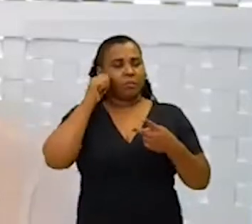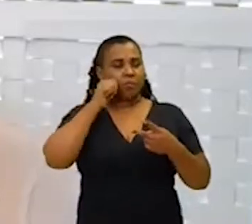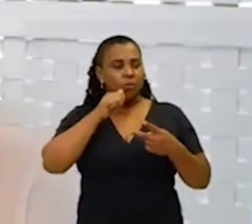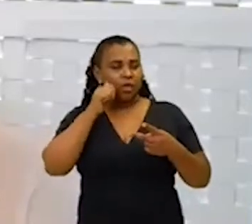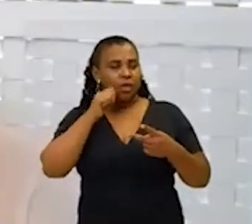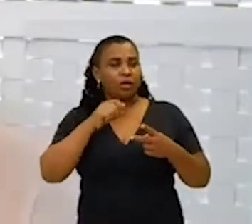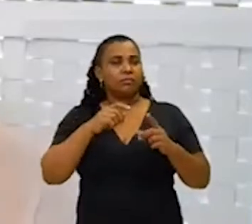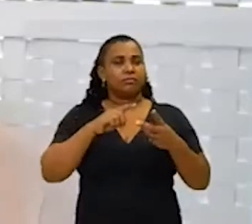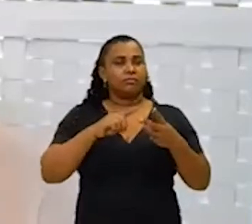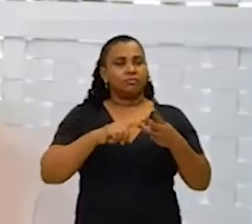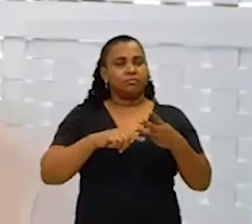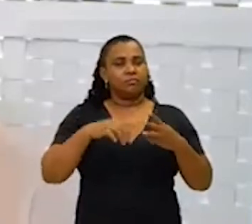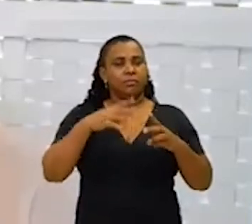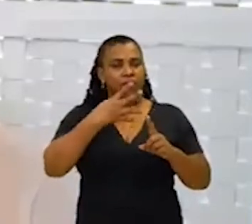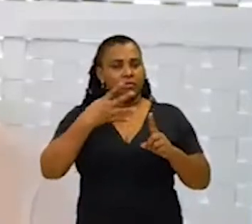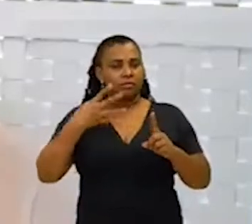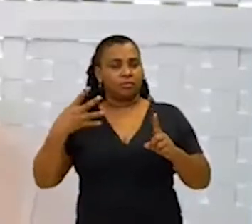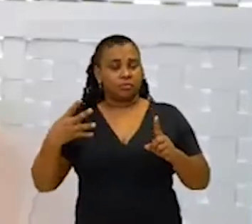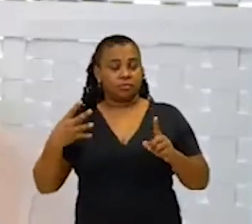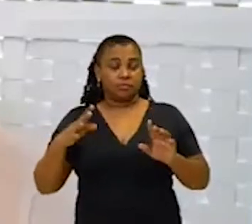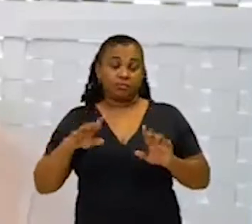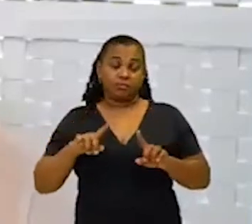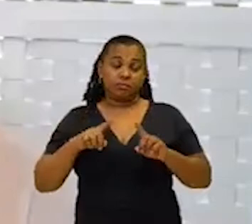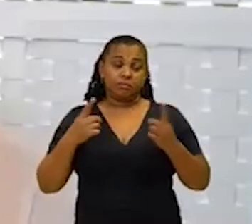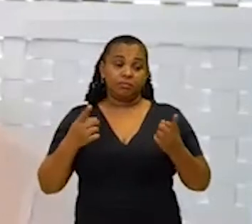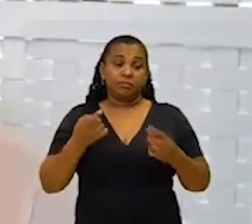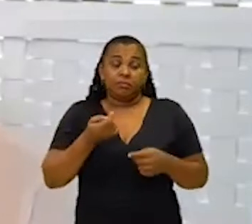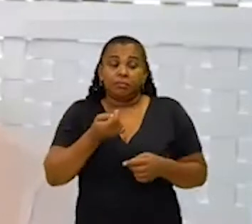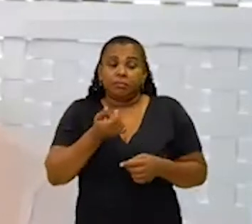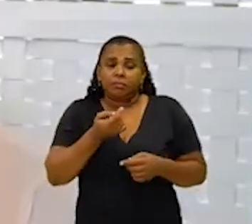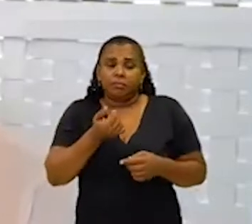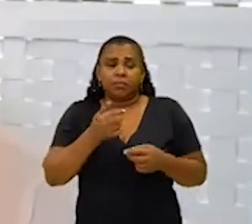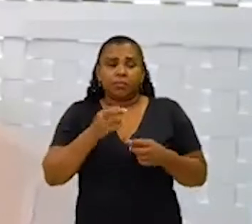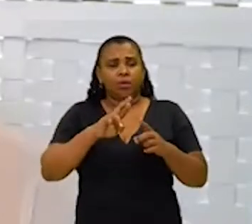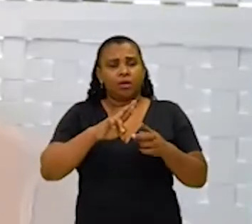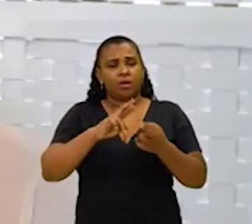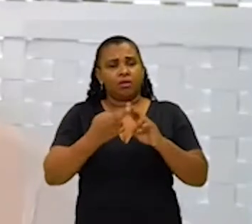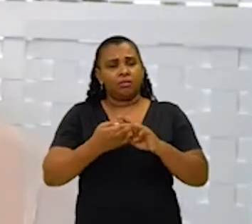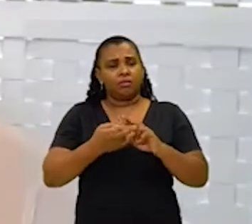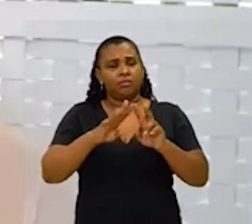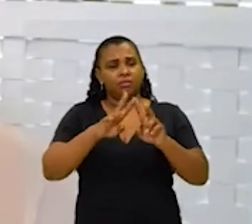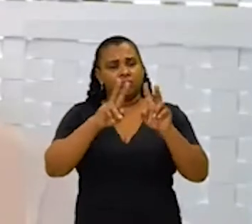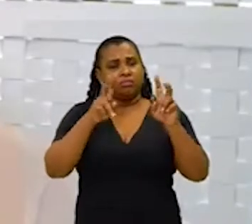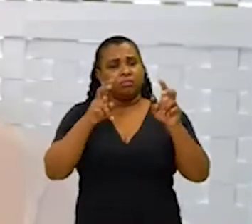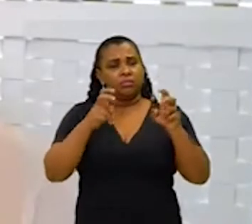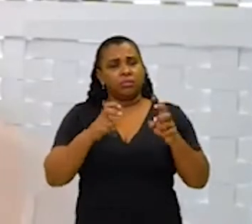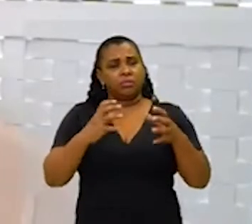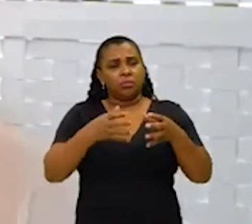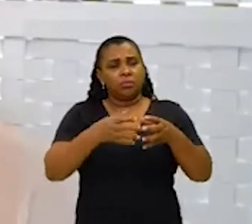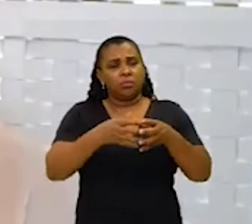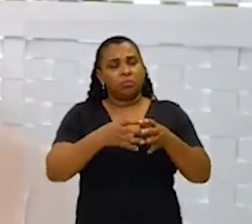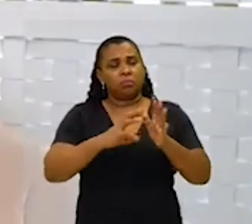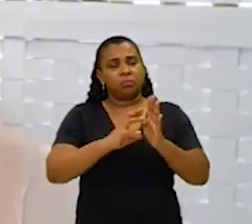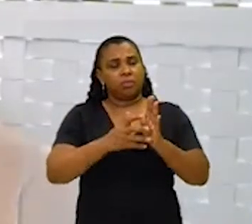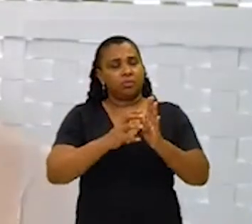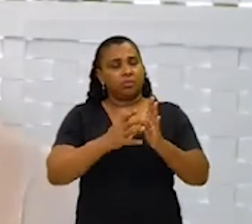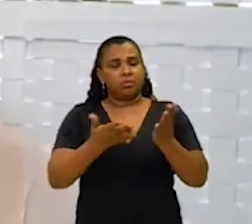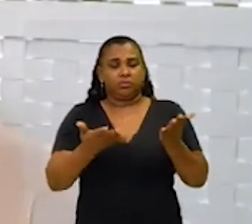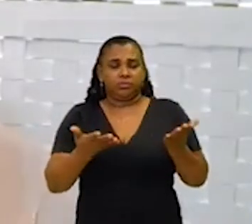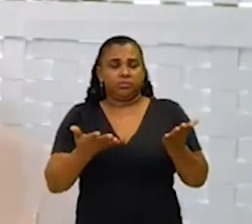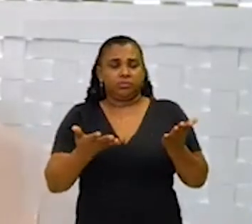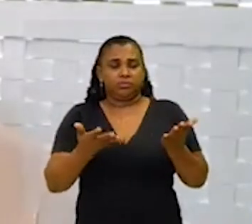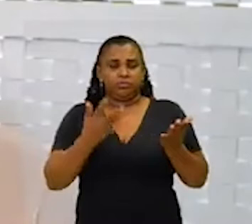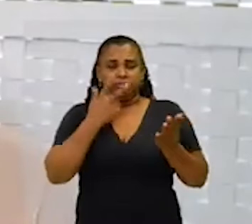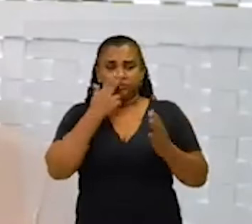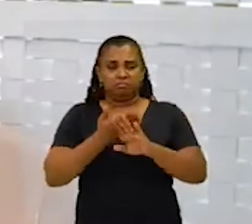mas pouco se viu a relação desse tema com as agremiações partidárias a baixa produção é um